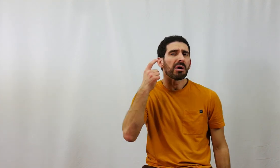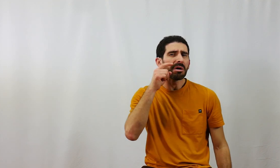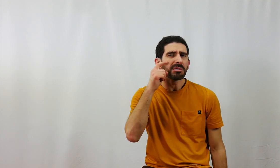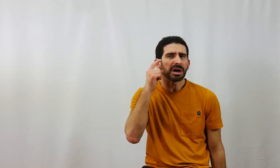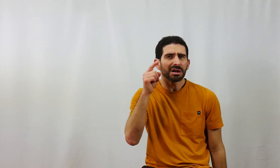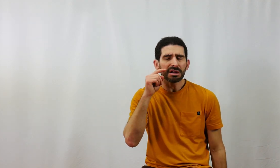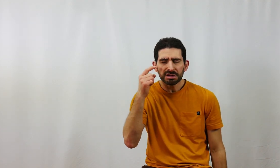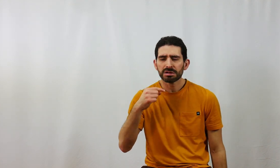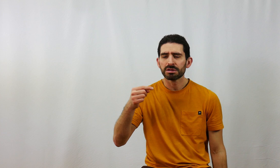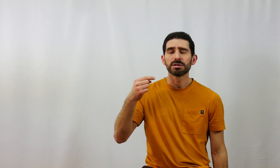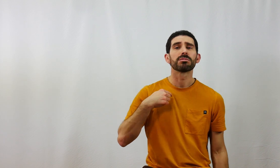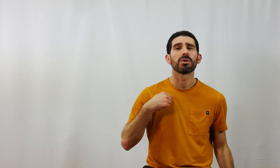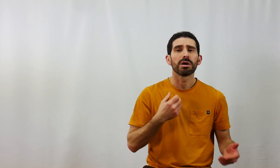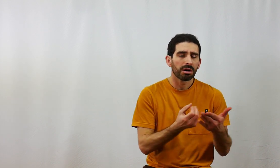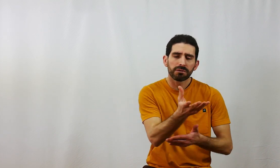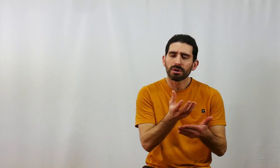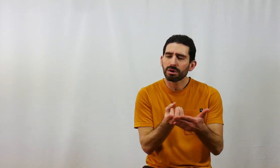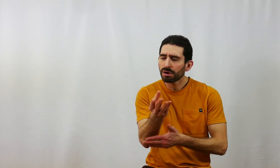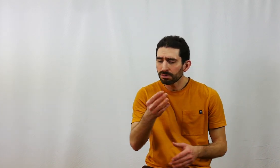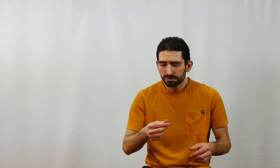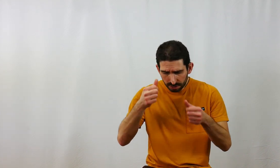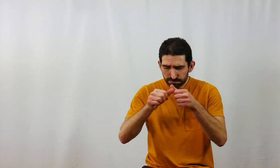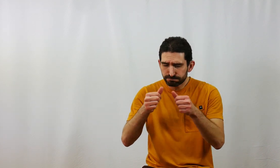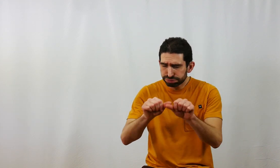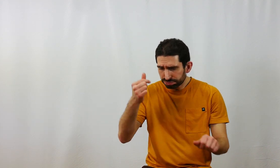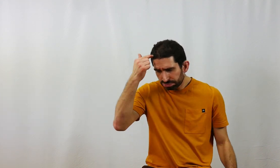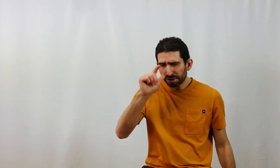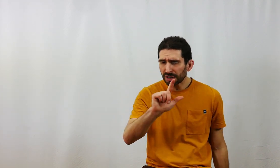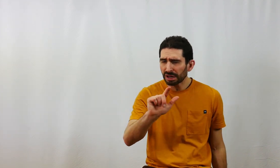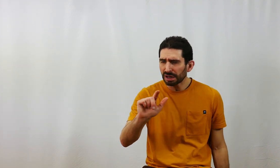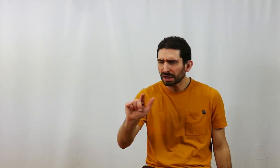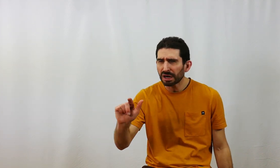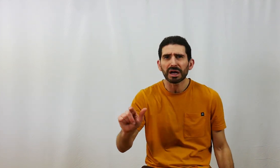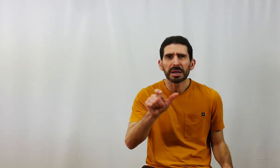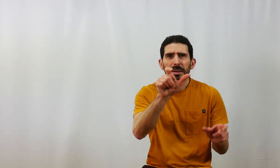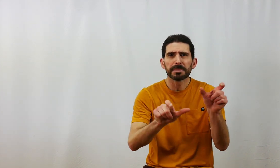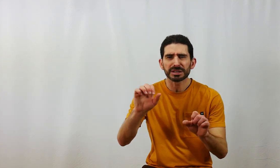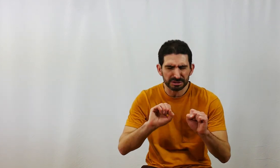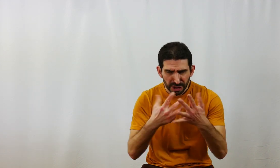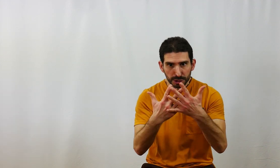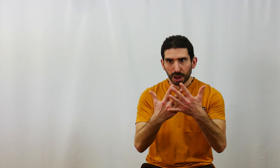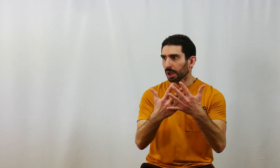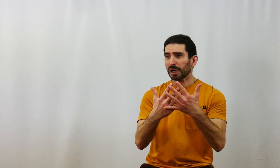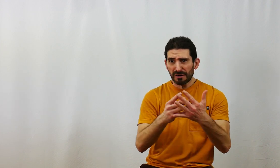J'ai remarqué qu'en informant que j'ai des poux, les gens ont des fortes réactions.